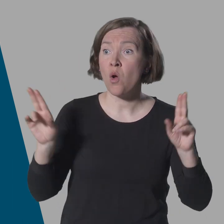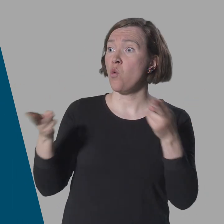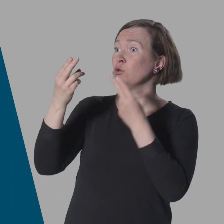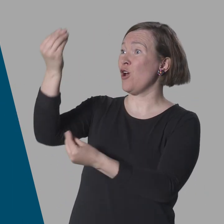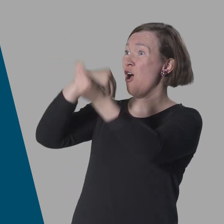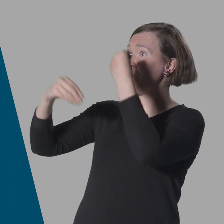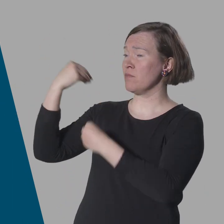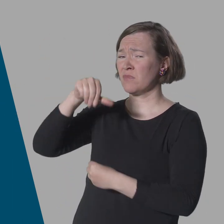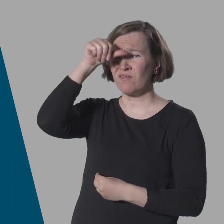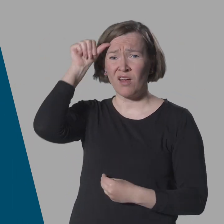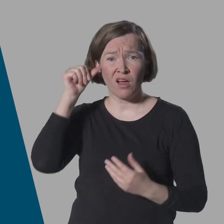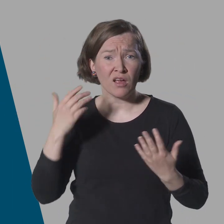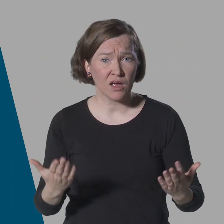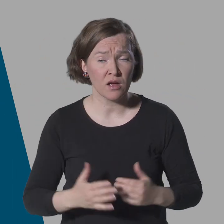sekä oppia uutta.